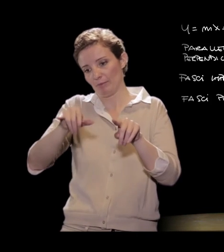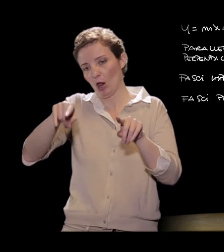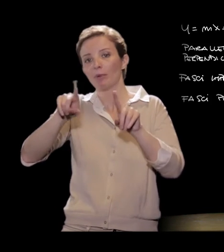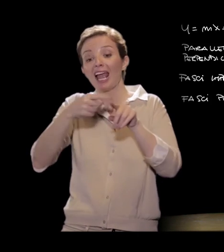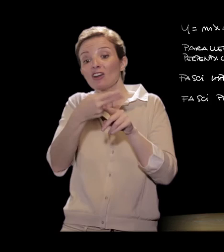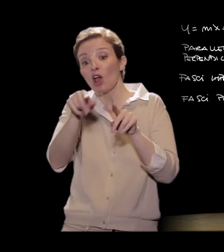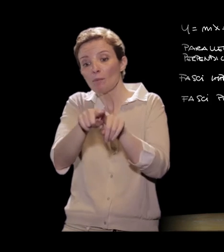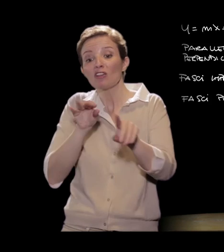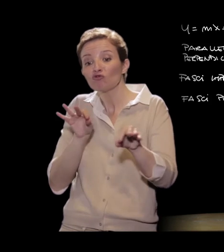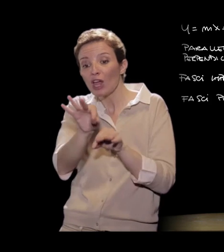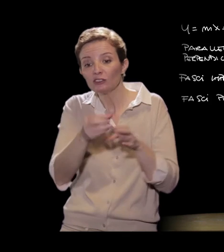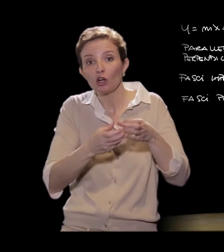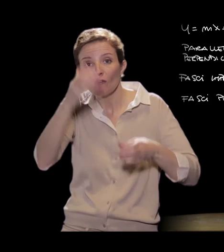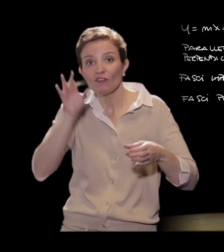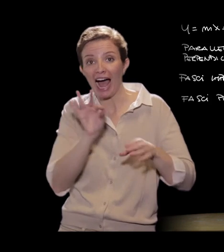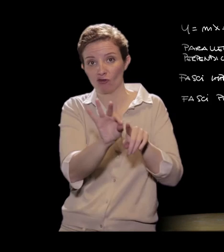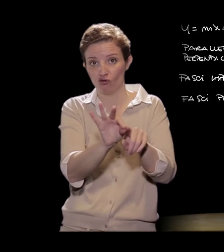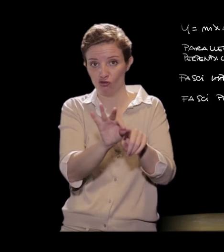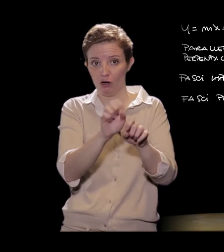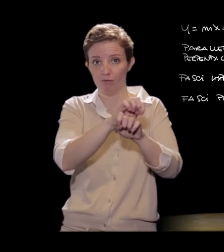L'equazione del fascio di rette proprio è la seguente.